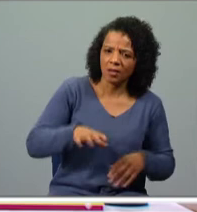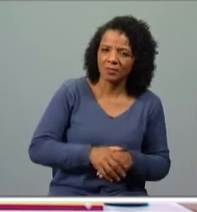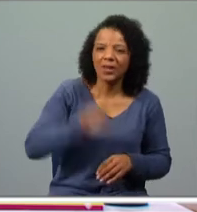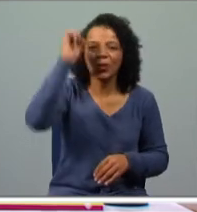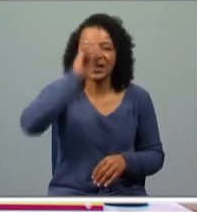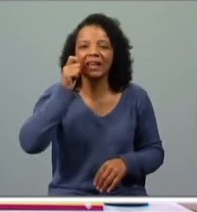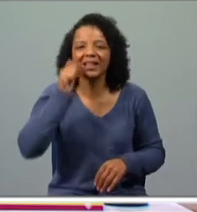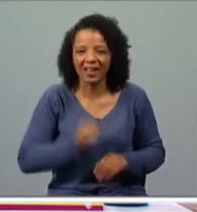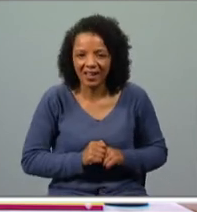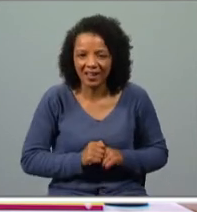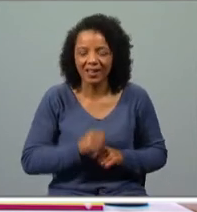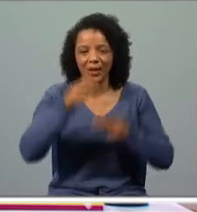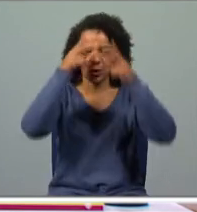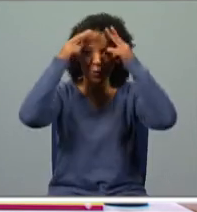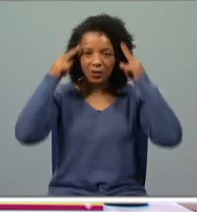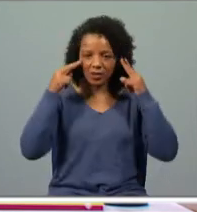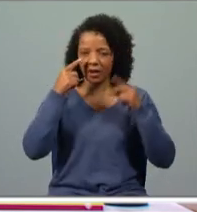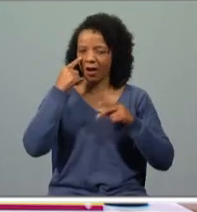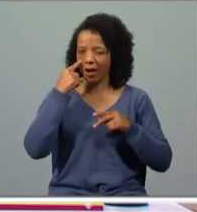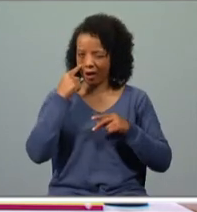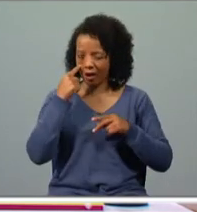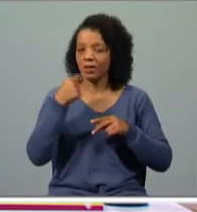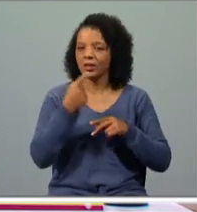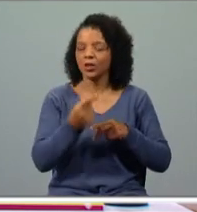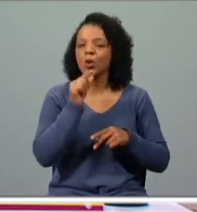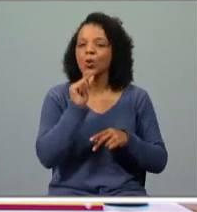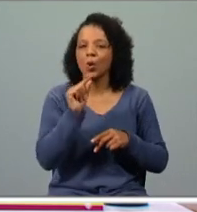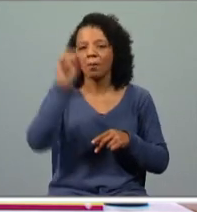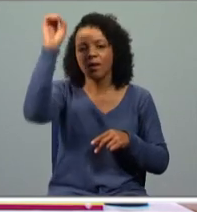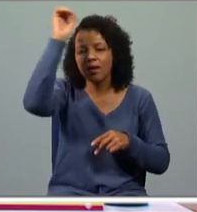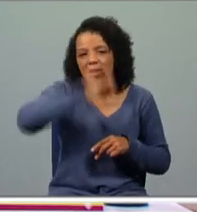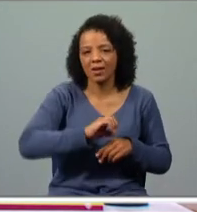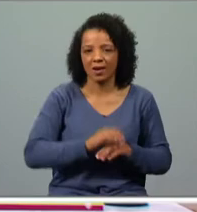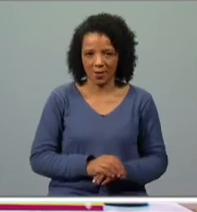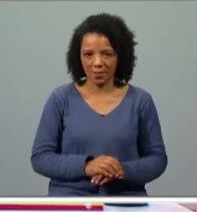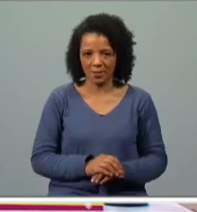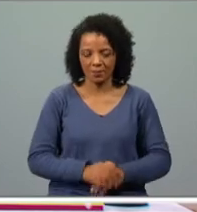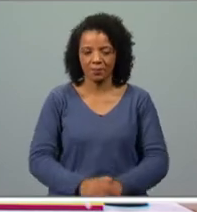este ninguém era o lixo ele foi esperto hein usar o nome de ninguém então 這沒人是垃圾 他很聰明呵呵 那就用沒人的名字吧